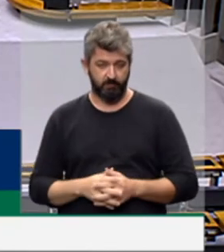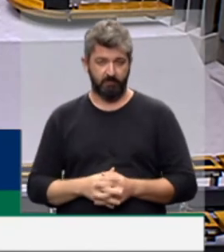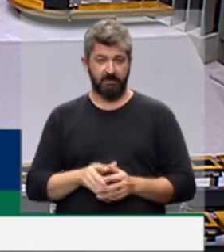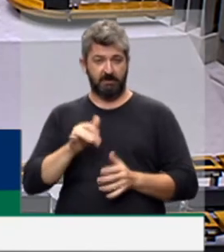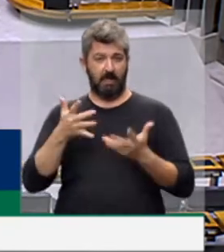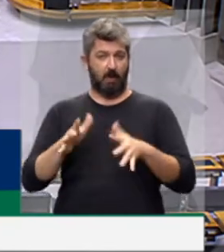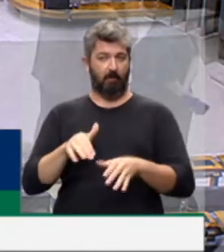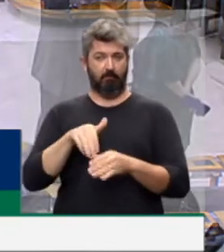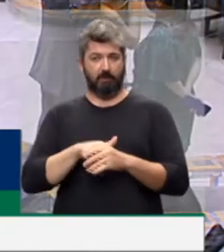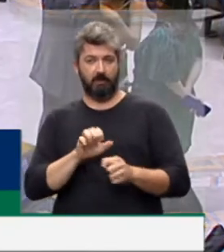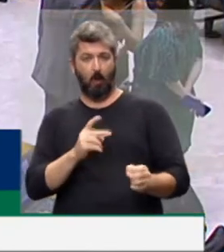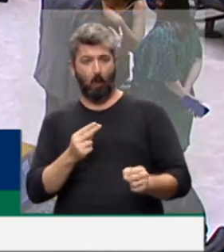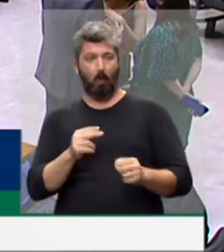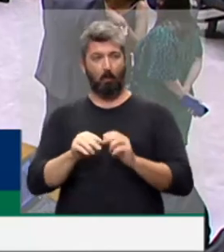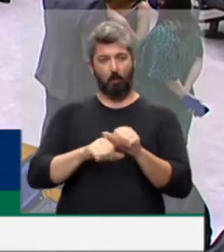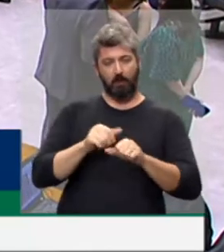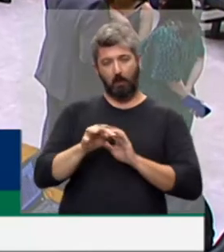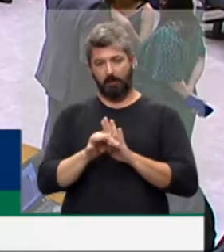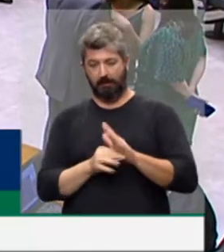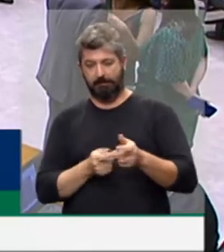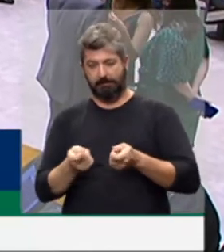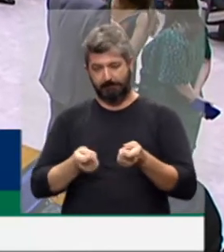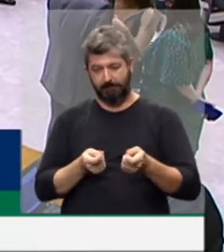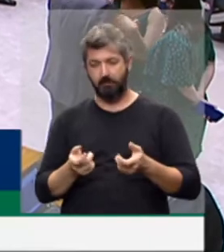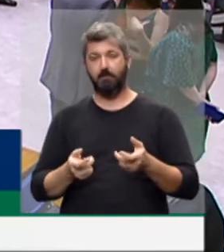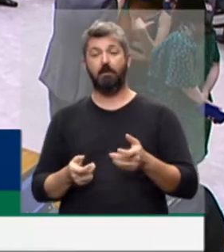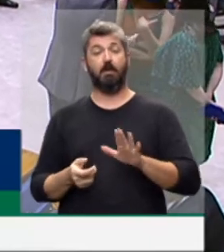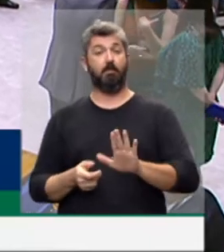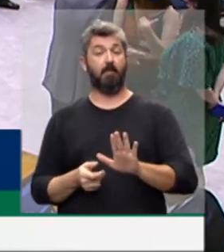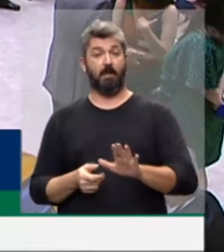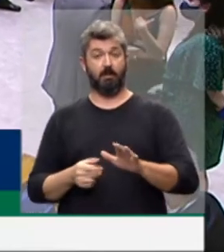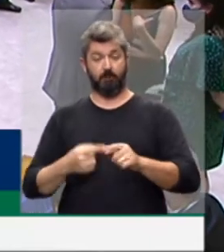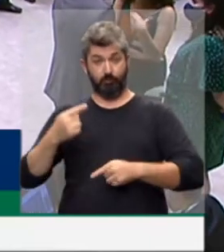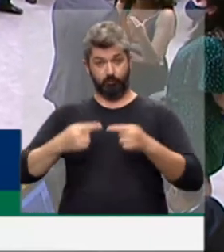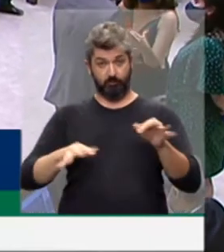O, QUE É DO PSB, MAIS UM, E NÃO CONCORDA EVENTUALMENTE POSSA UTILIZAR E ATÉ USA O REQUERIMENTO PREVISTO, QUANDO